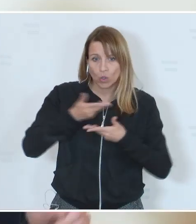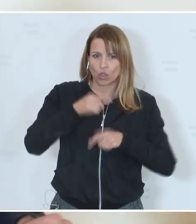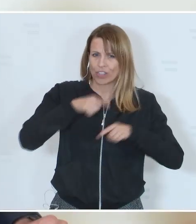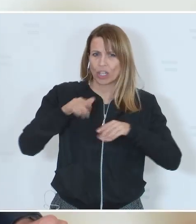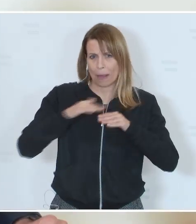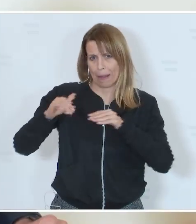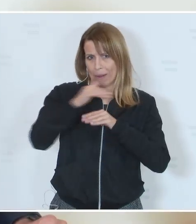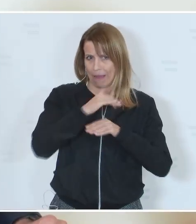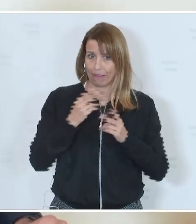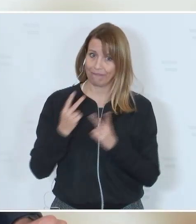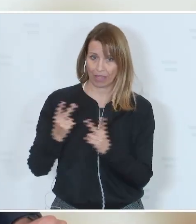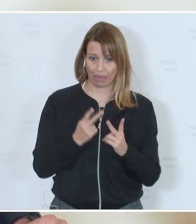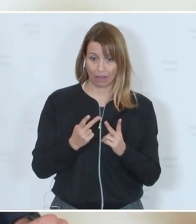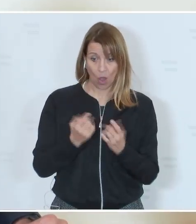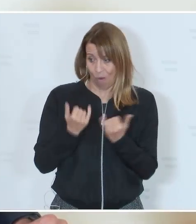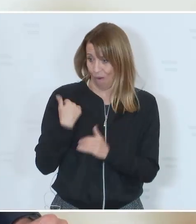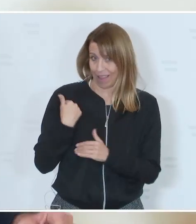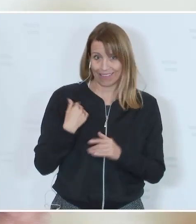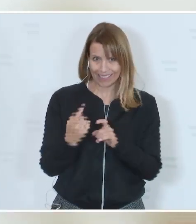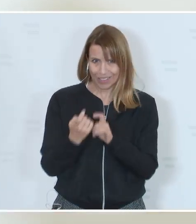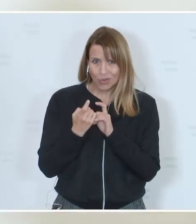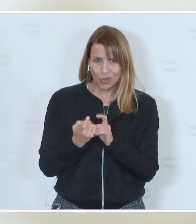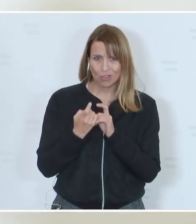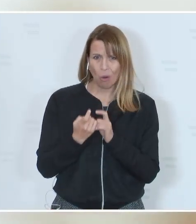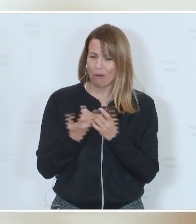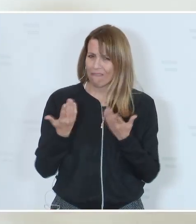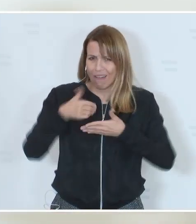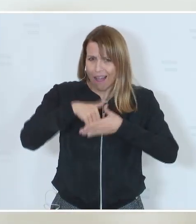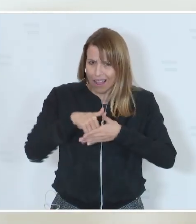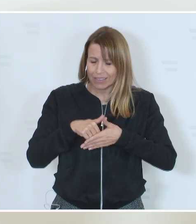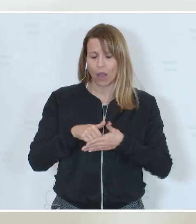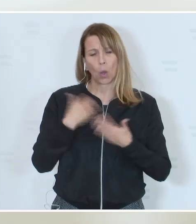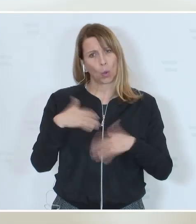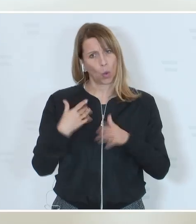Unsere Diskussionen heute haben sich mit den Herausforderungen beschäftigt, denen sich